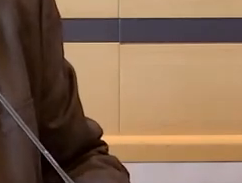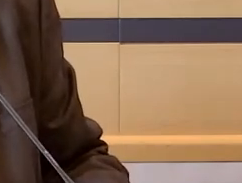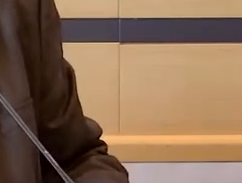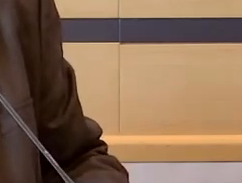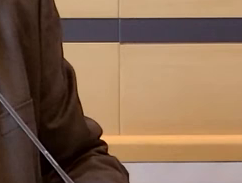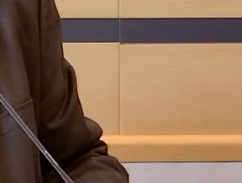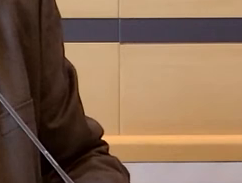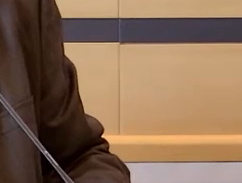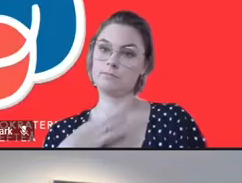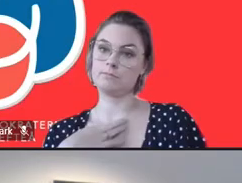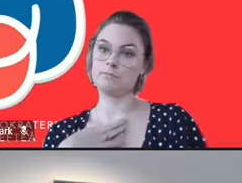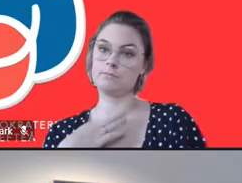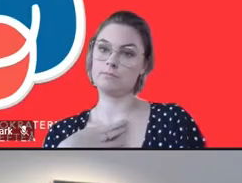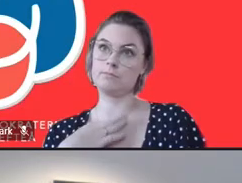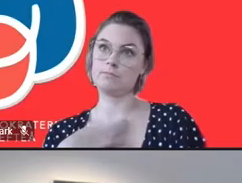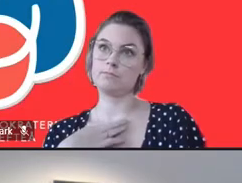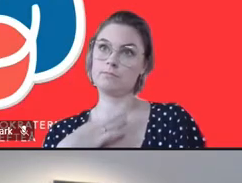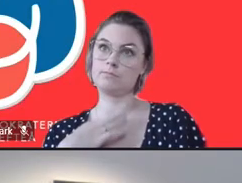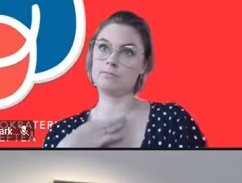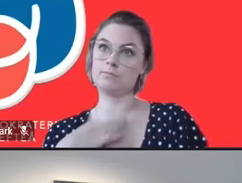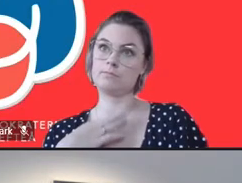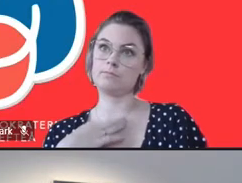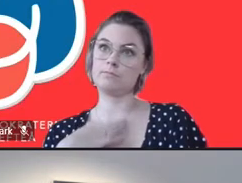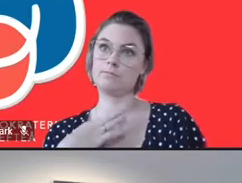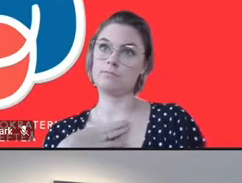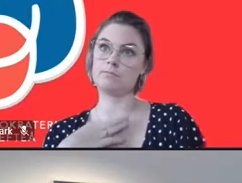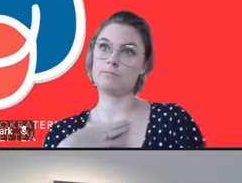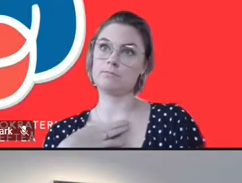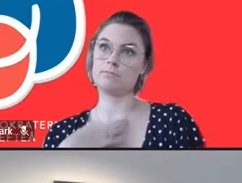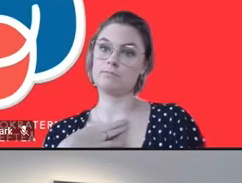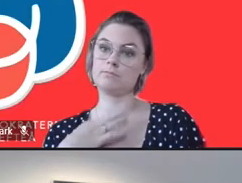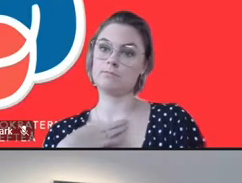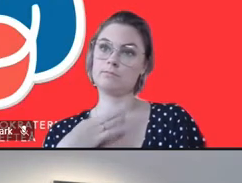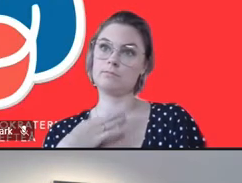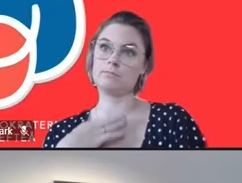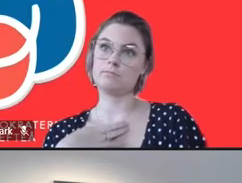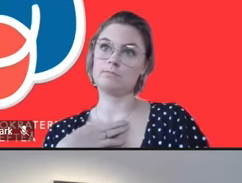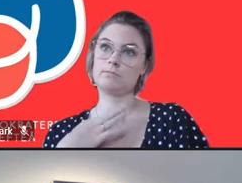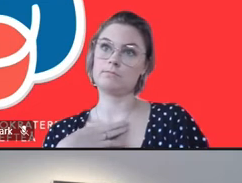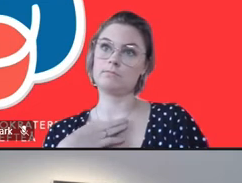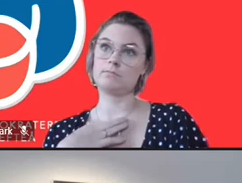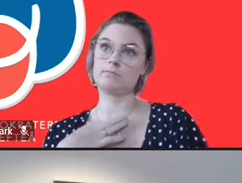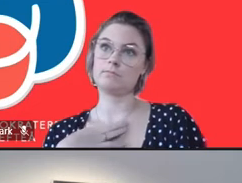Så Ja det är uppfattat Det finns två förslag det är kommunstyrelsens förslag och de andra är Andreas Förslag